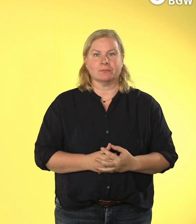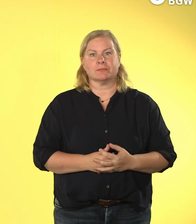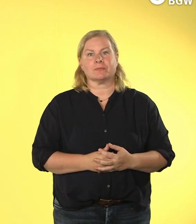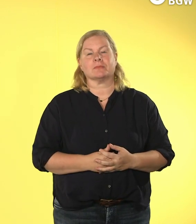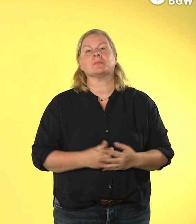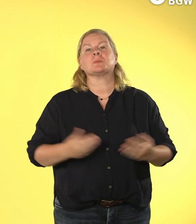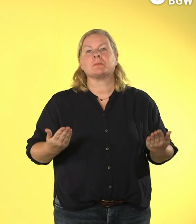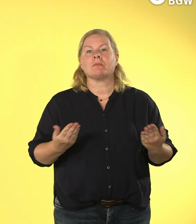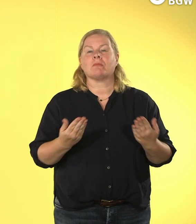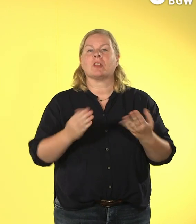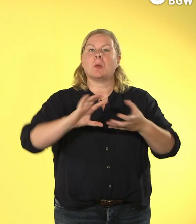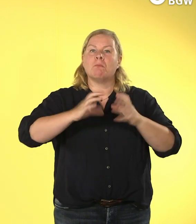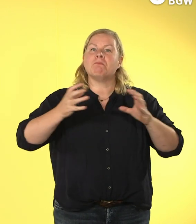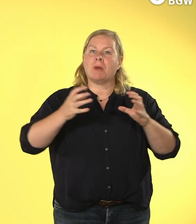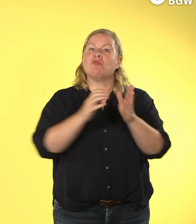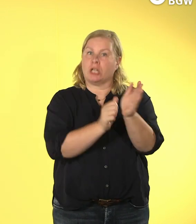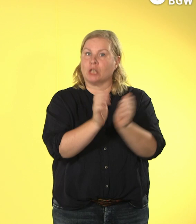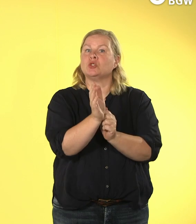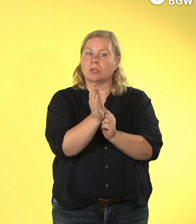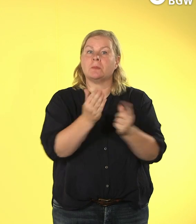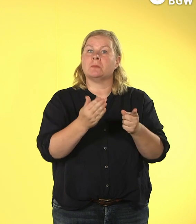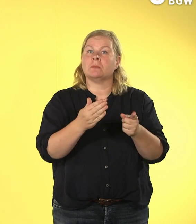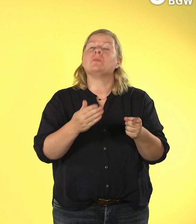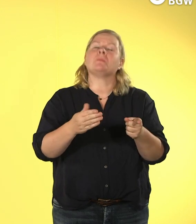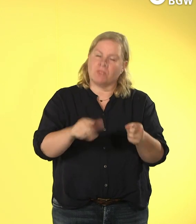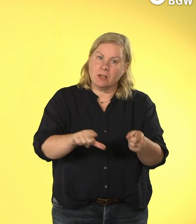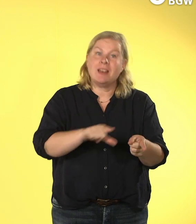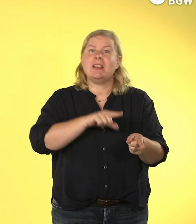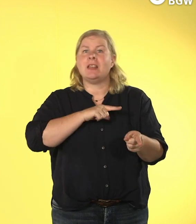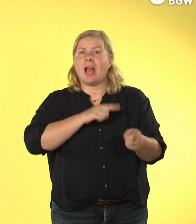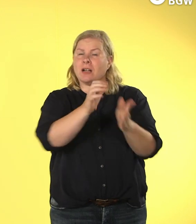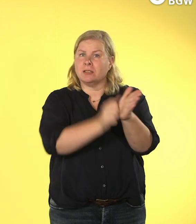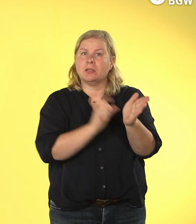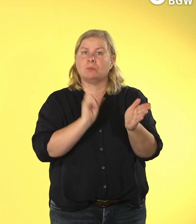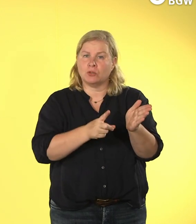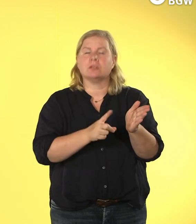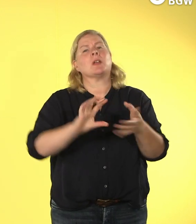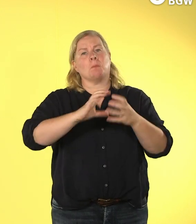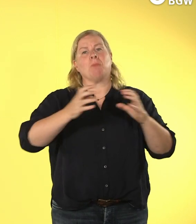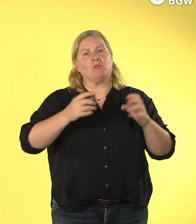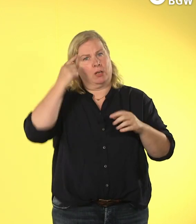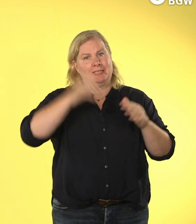Die Baumwollhandschuhe hatten wir angesprochen. Bei längeren Tageszeiten machen die Sinn. Wenn die Handschuhe innen feucht sind, sollten sie gewechselt werden.